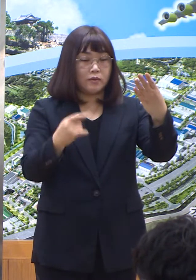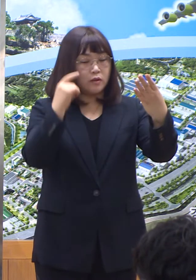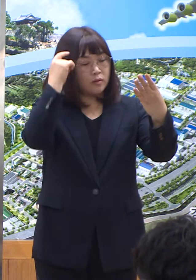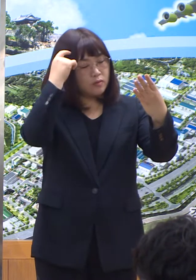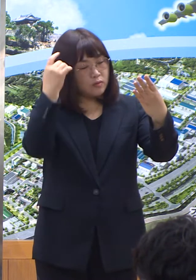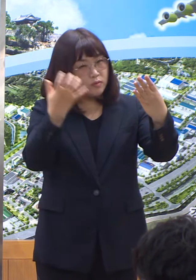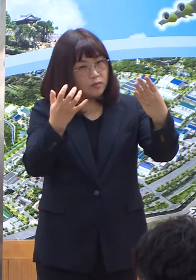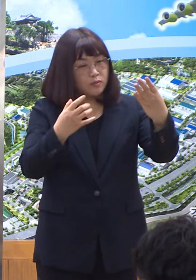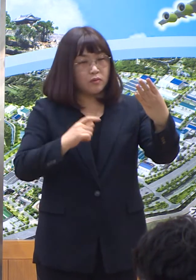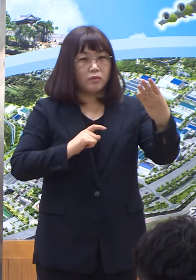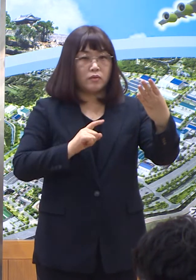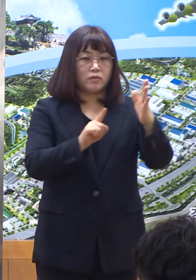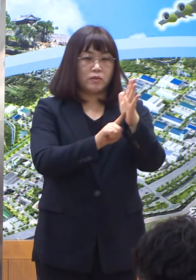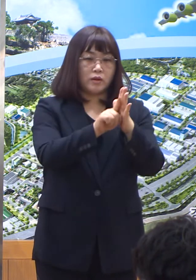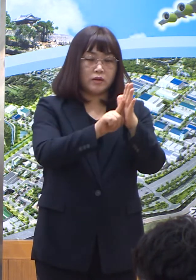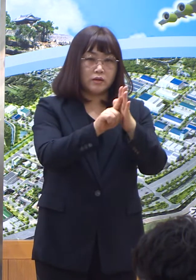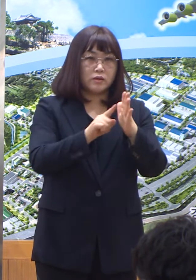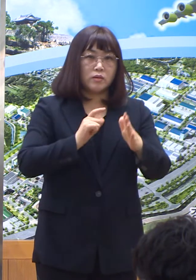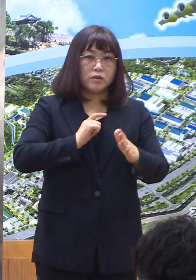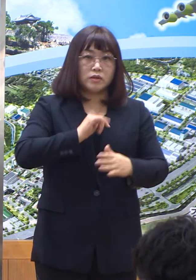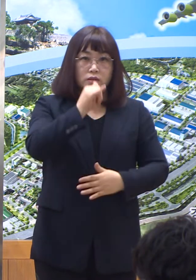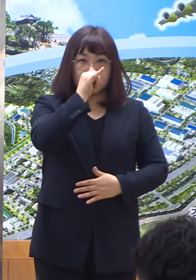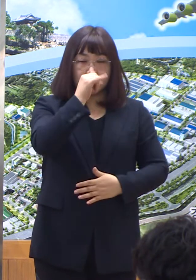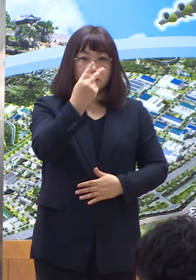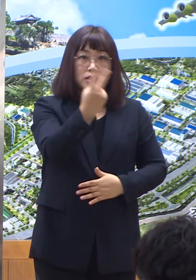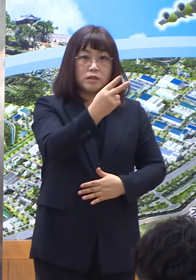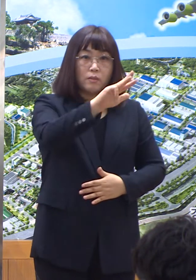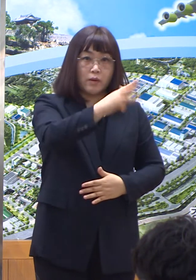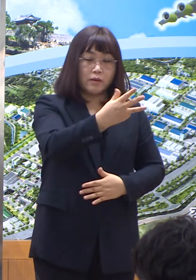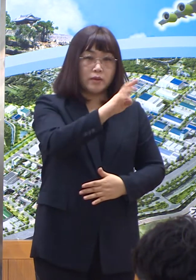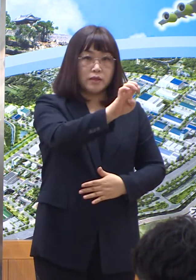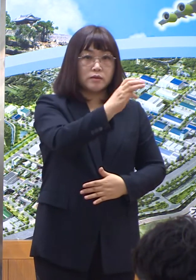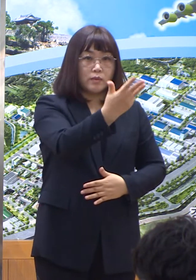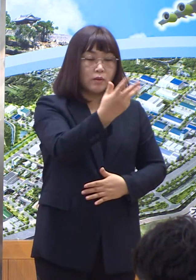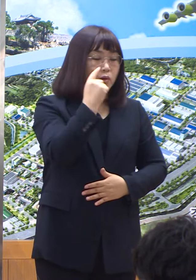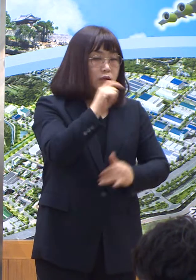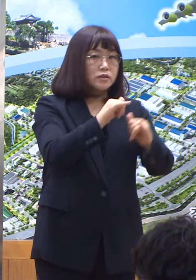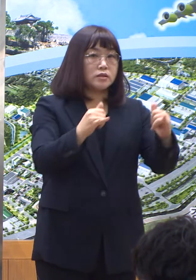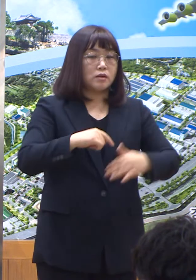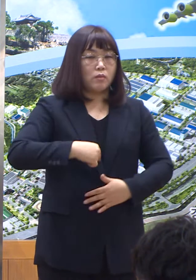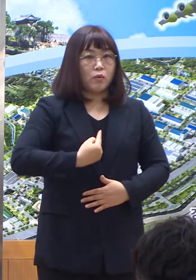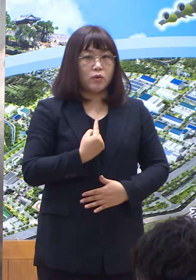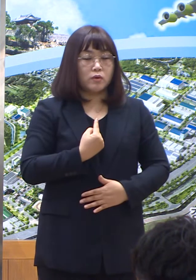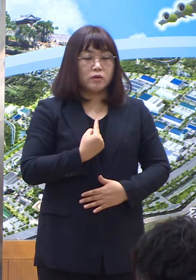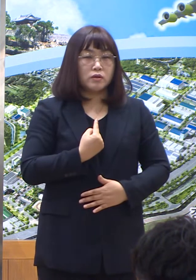두통, 발열 등의 증상으로, 진주 2848번 확진자는 본인 희망으로